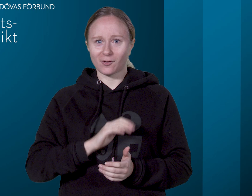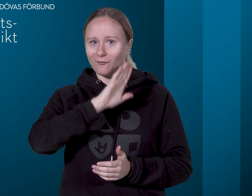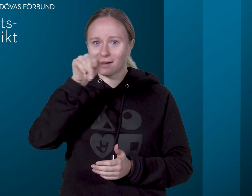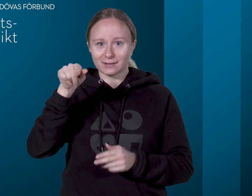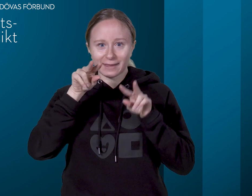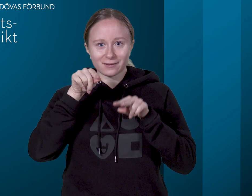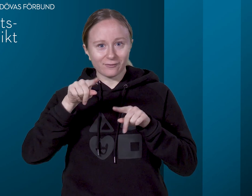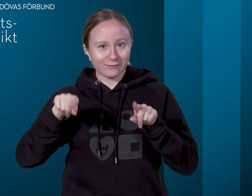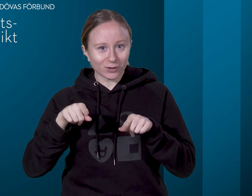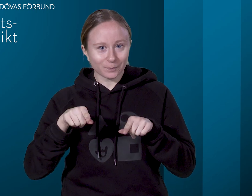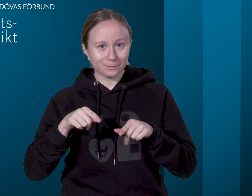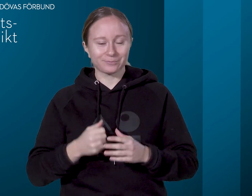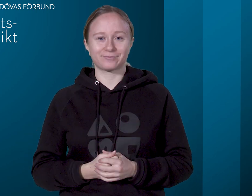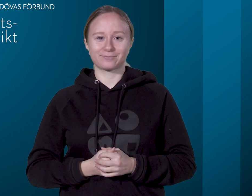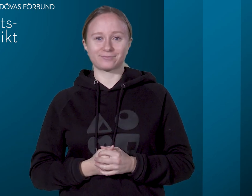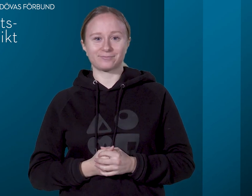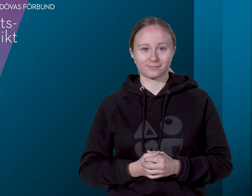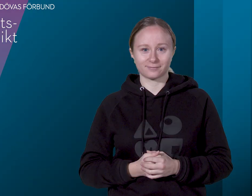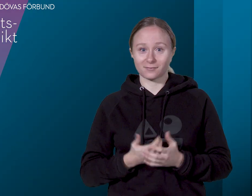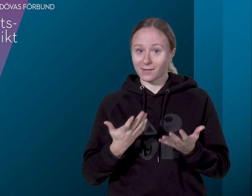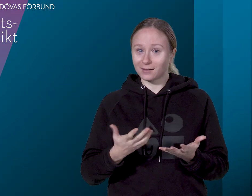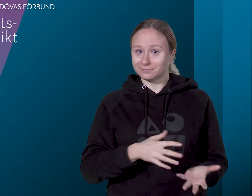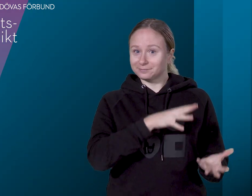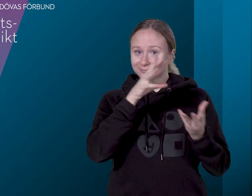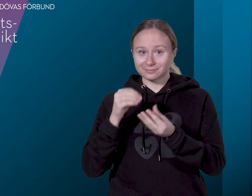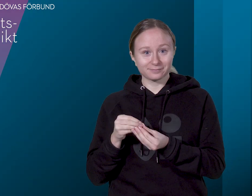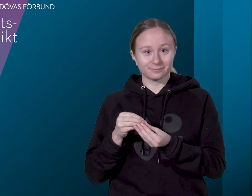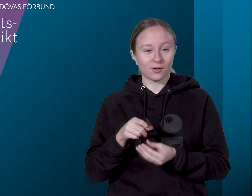Så sätt igång och titta! Det var veckans nyheter.